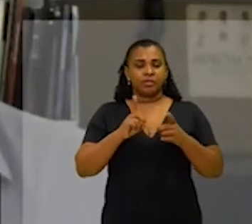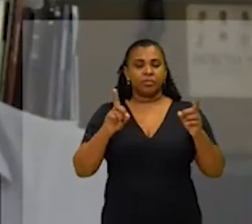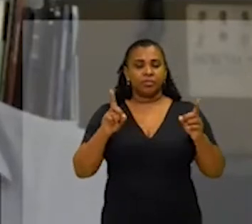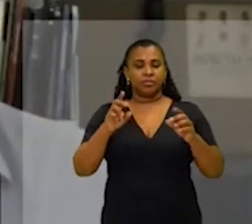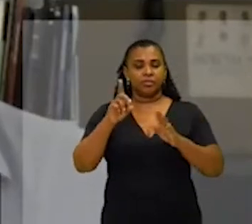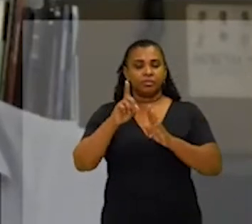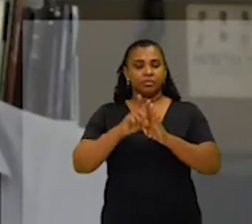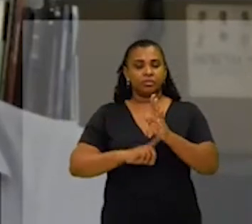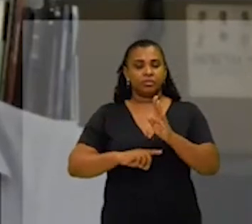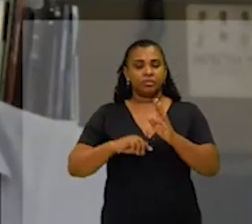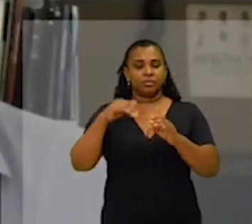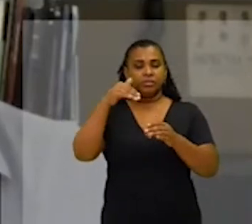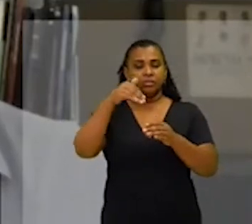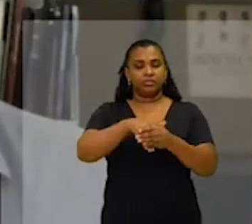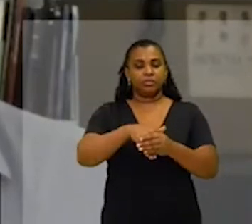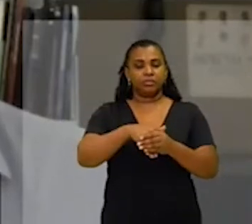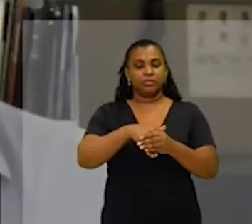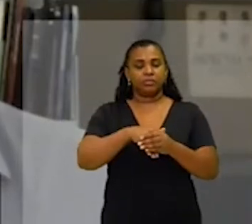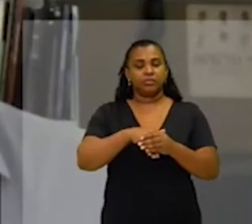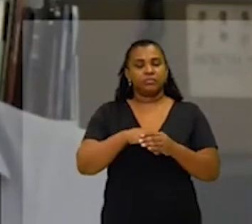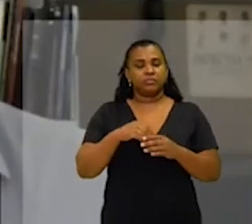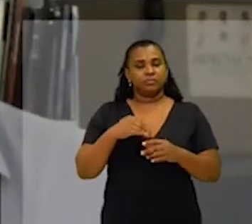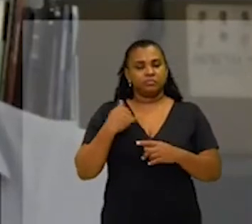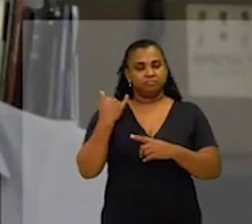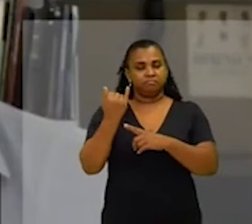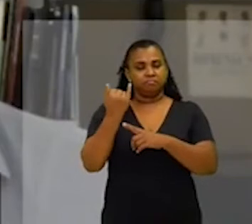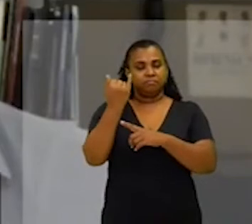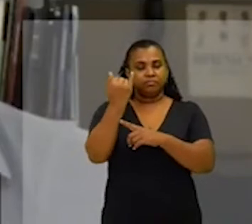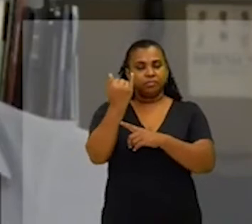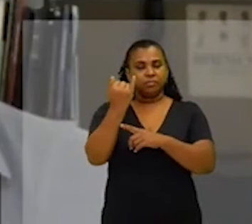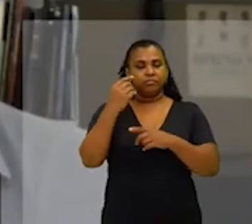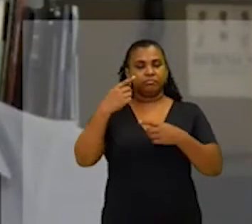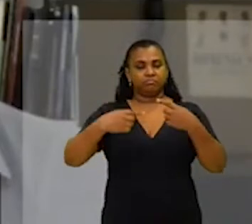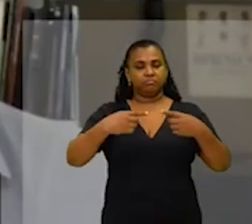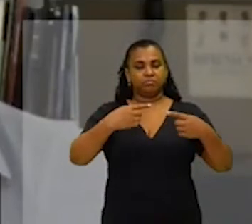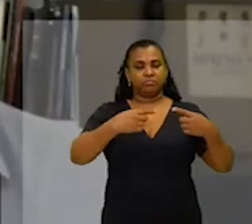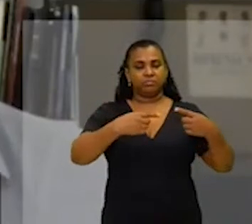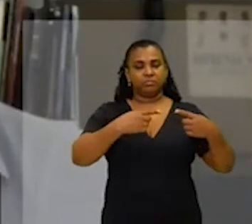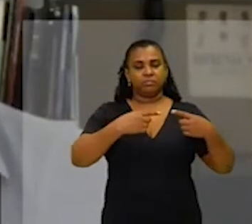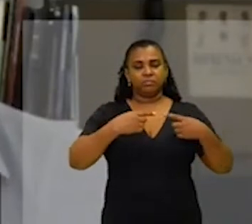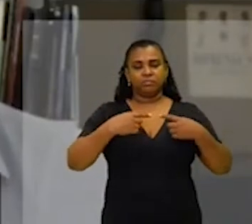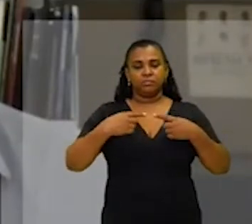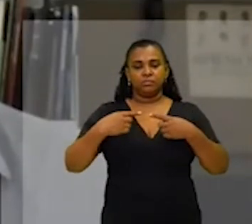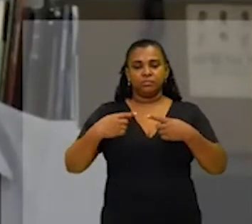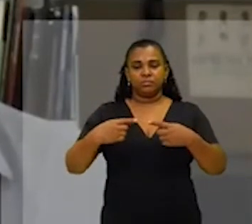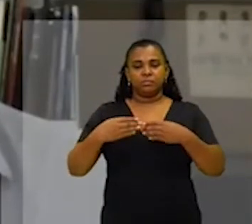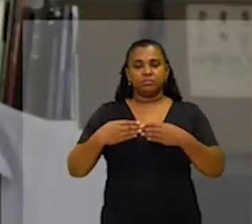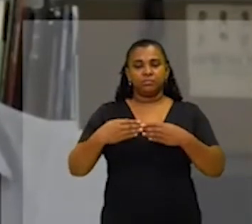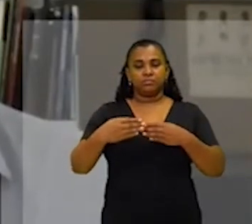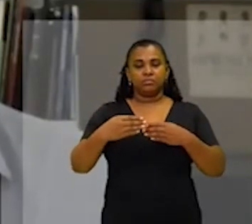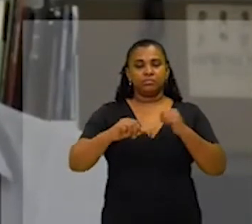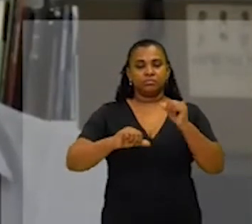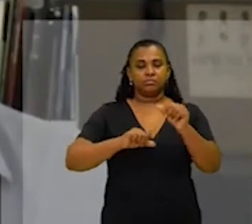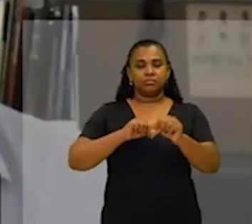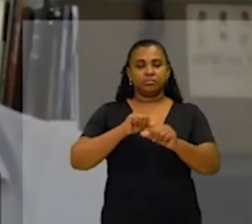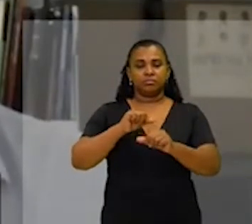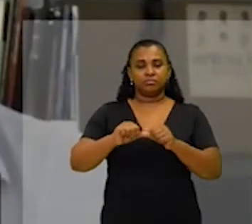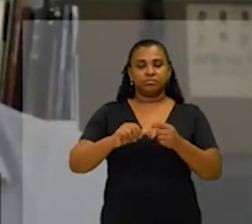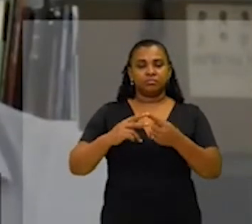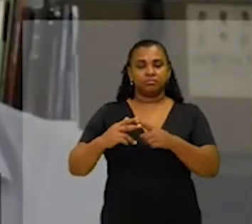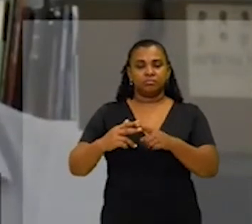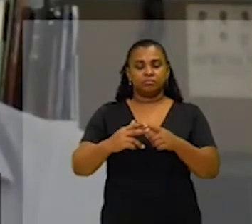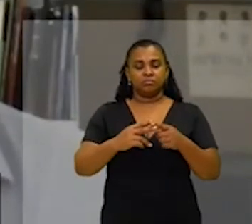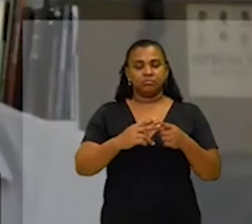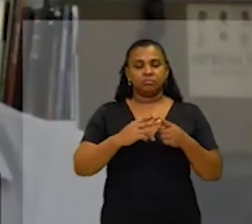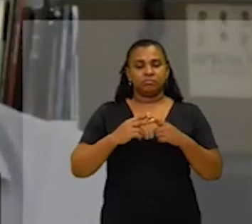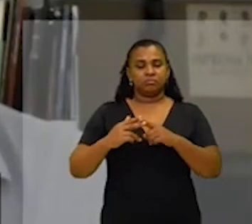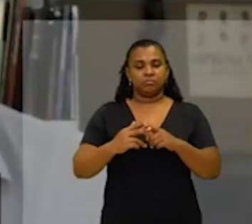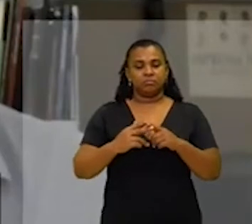Eleitoral muito importante curtimos a partir das mudanças que vêm sigam em sendo instaladas na